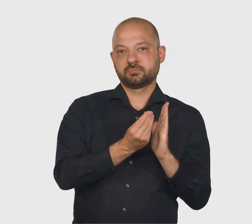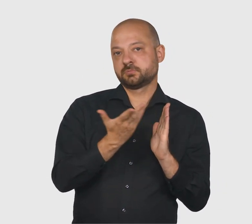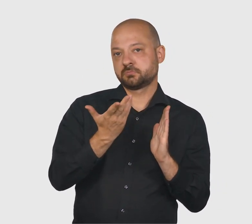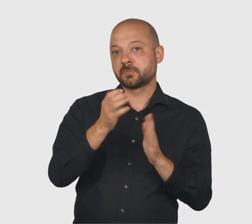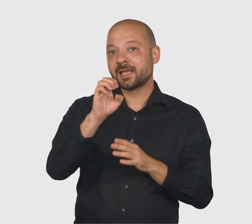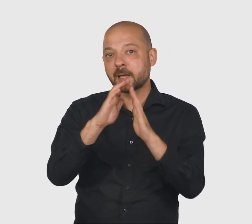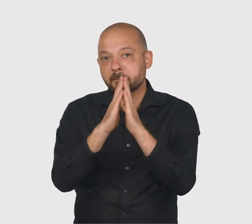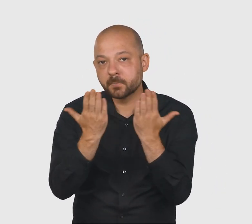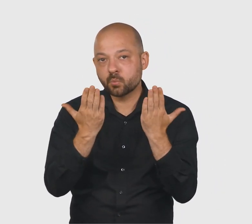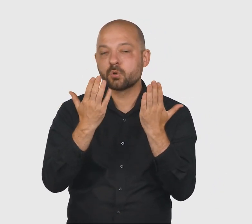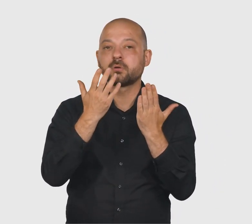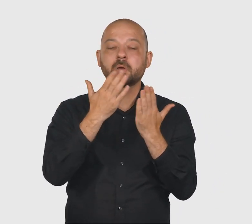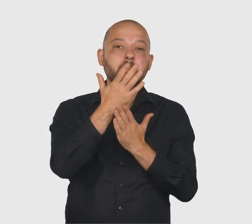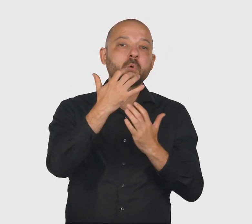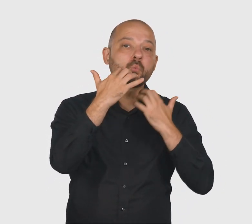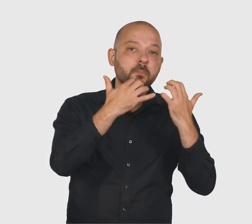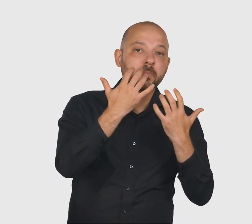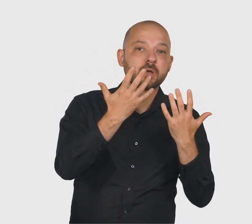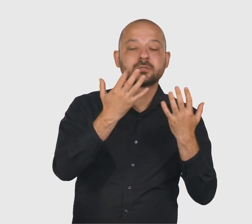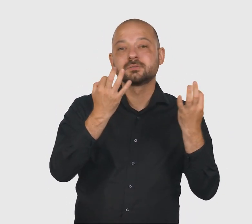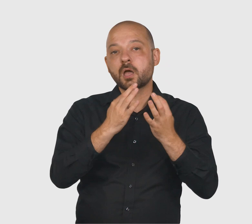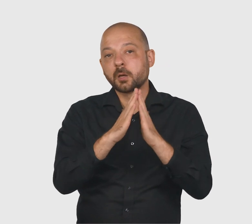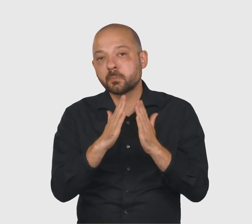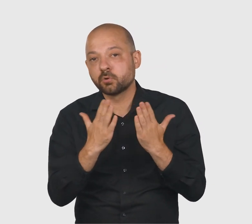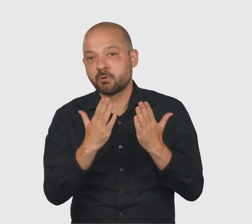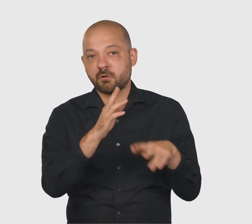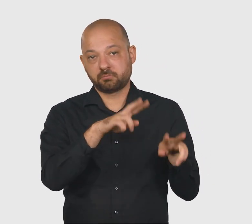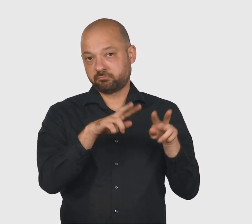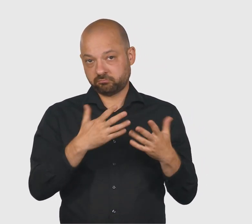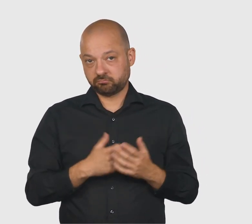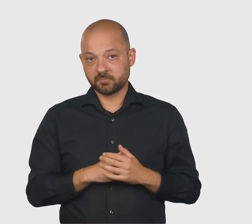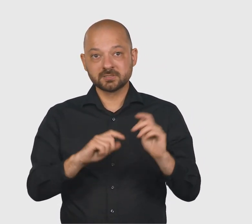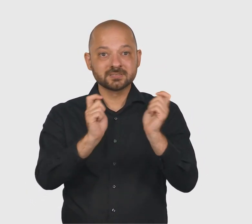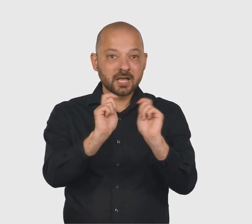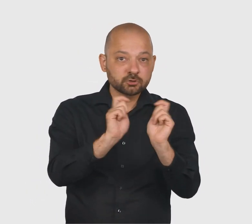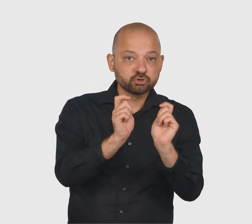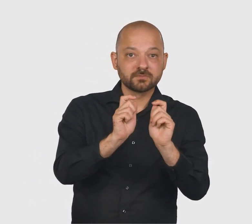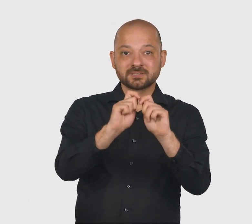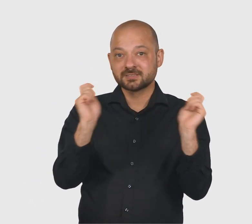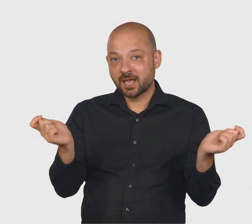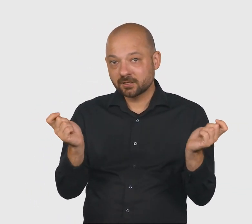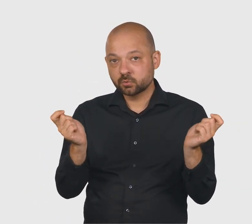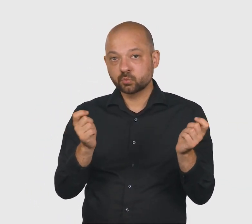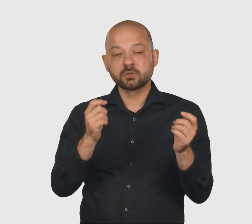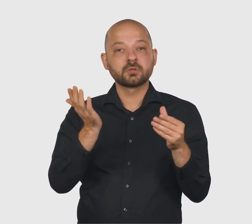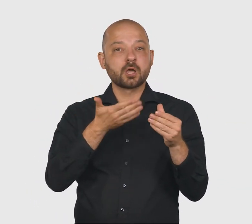Romane und Sachbücher als E-Books, Zeitschriften und Zeitungen,